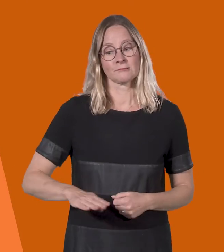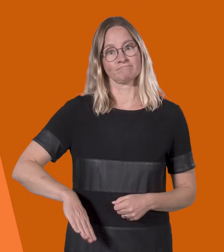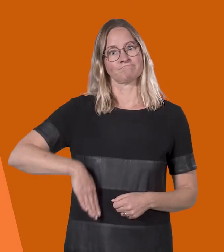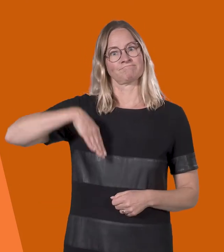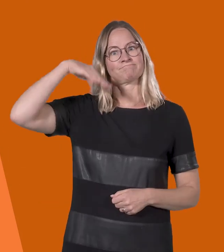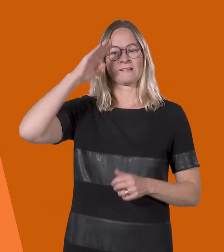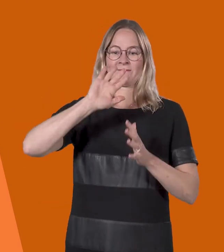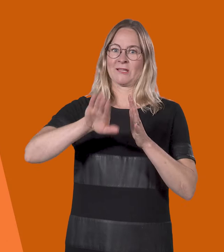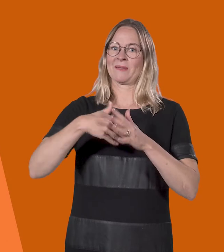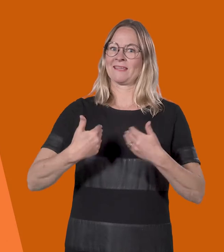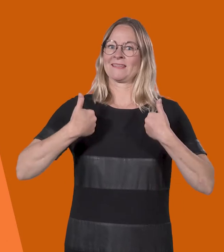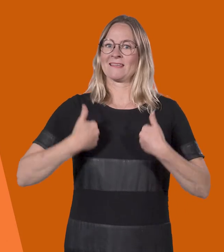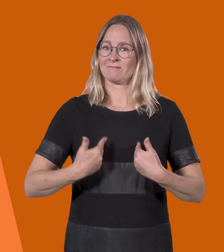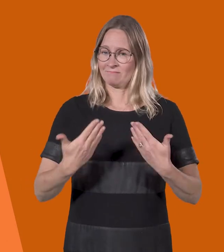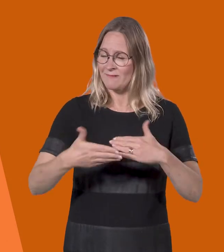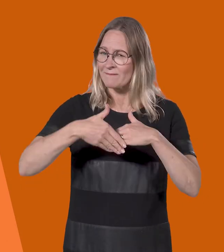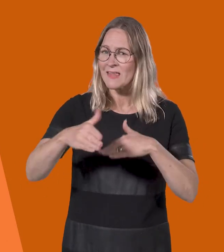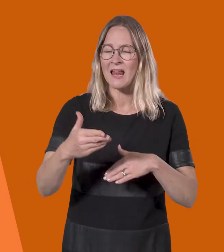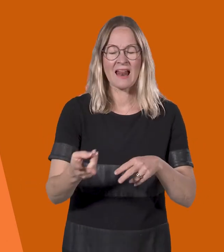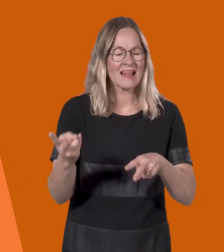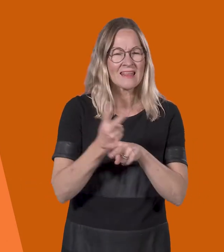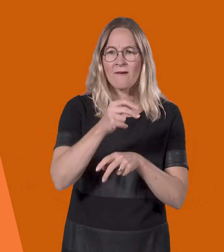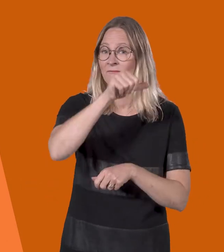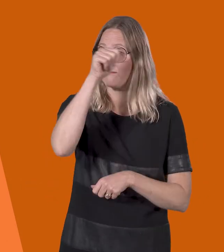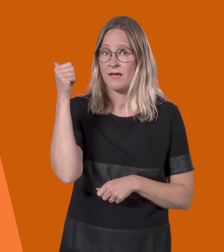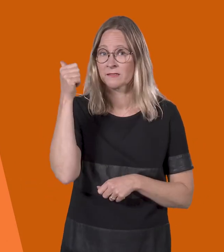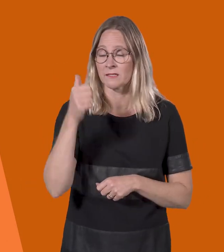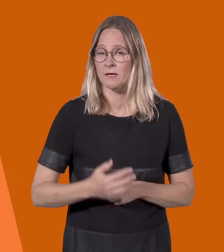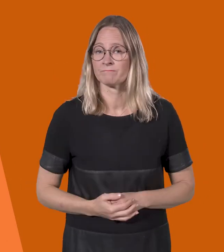On edelleen liian vaikea kasvaa viittomakieliseksi.